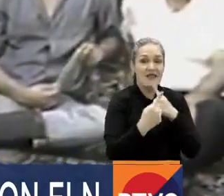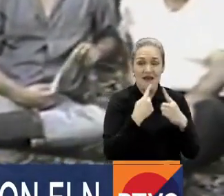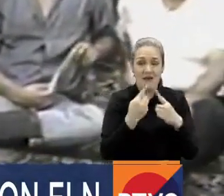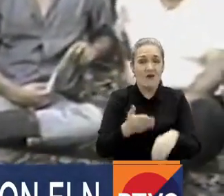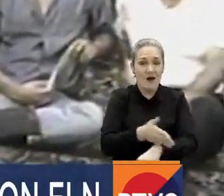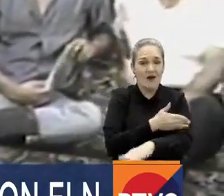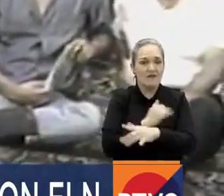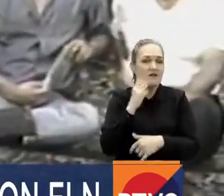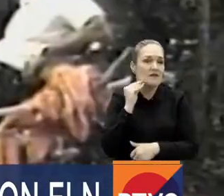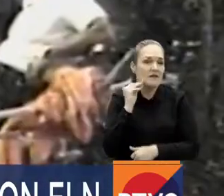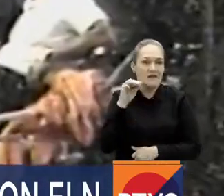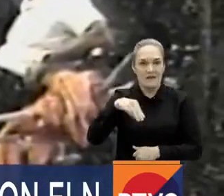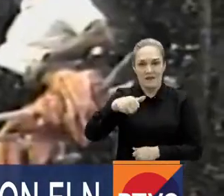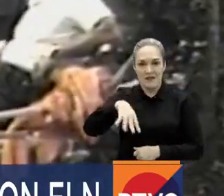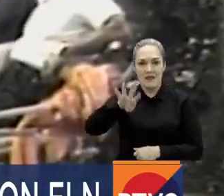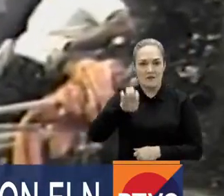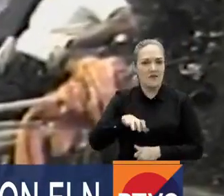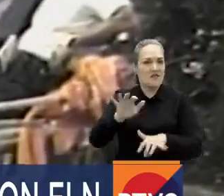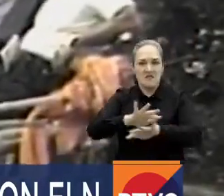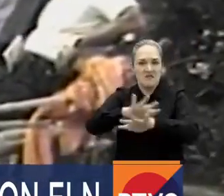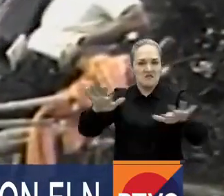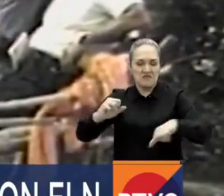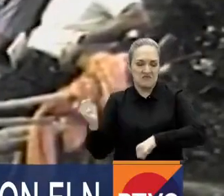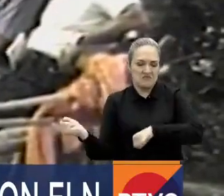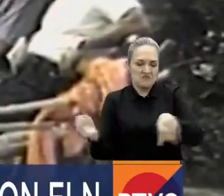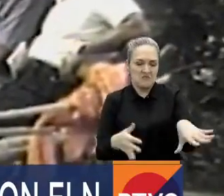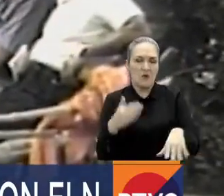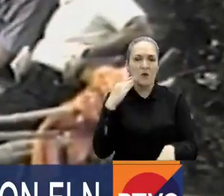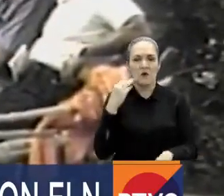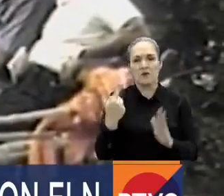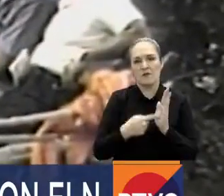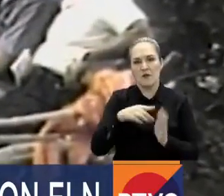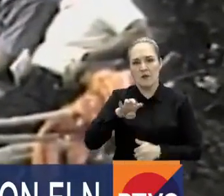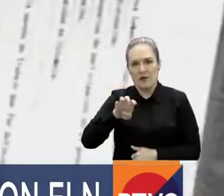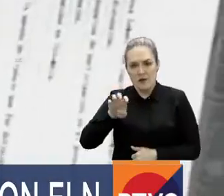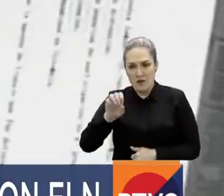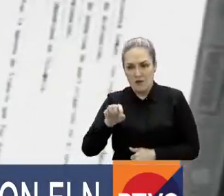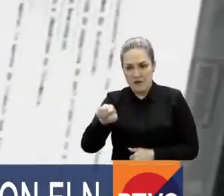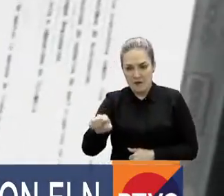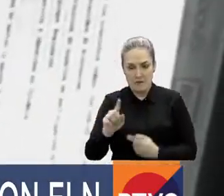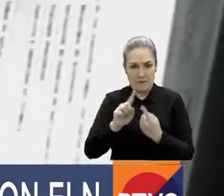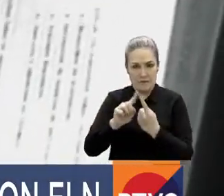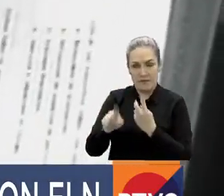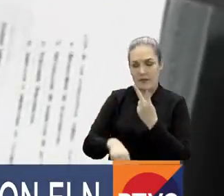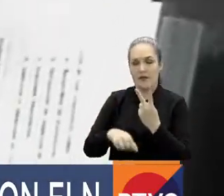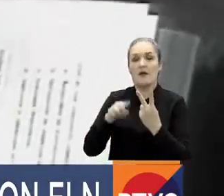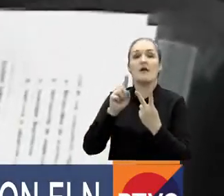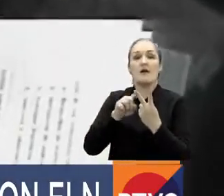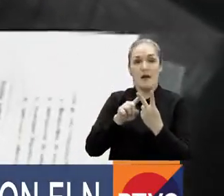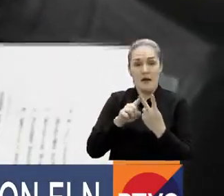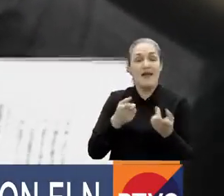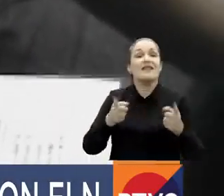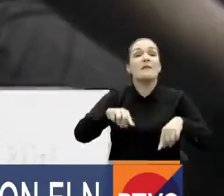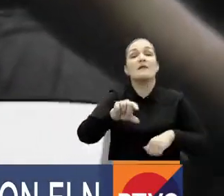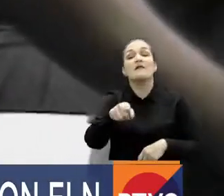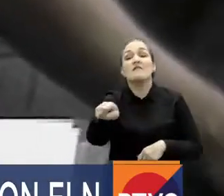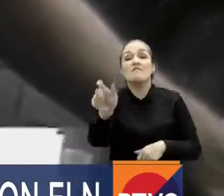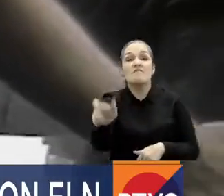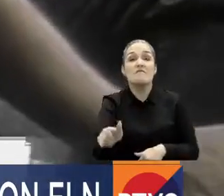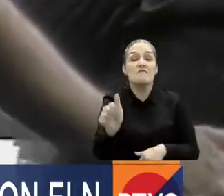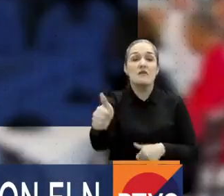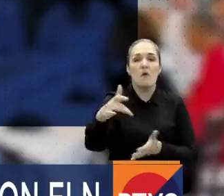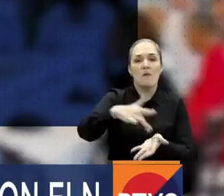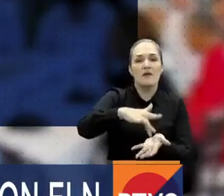GUERRILLA EL M 19 PARTICIPó LOS